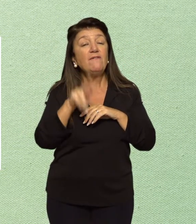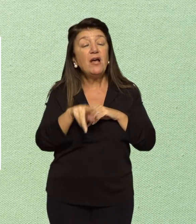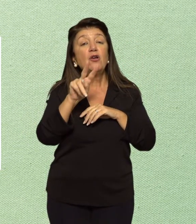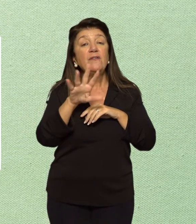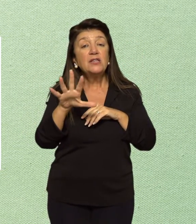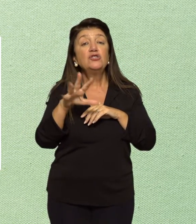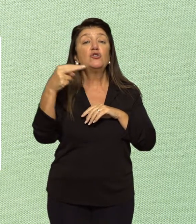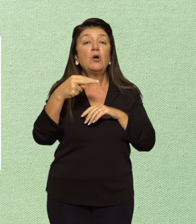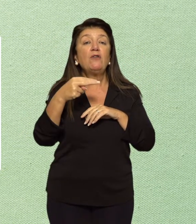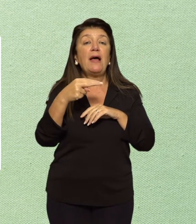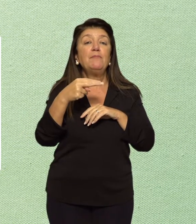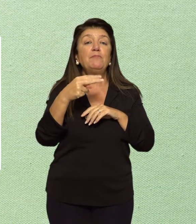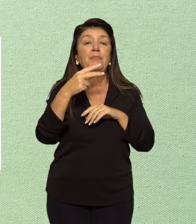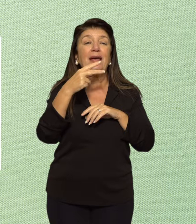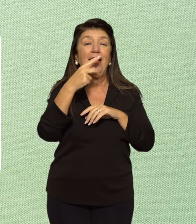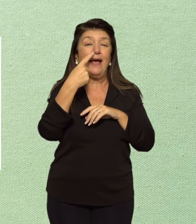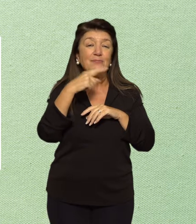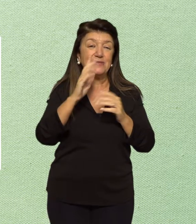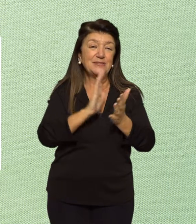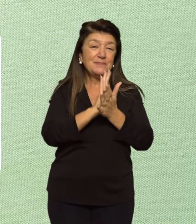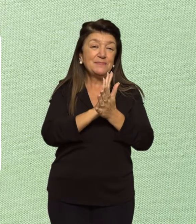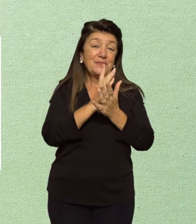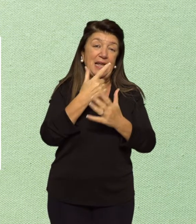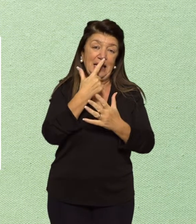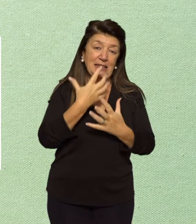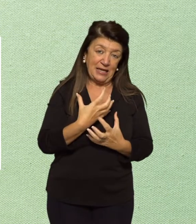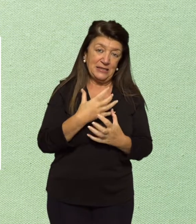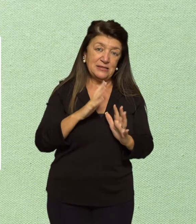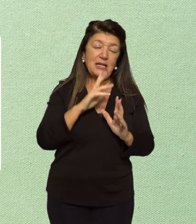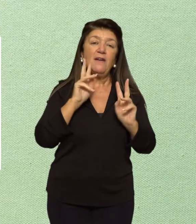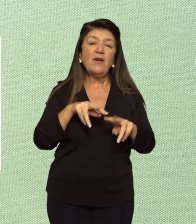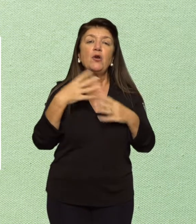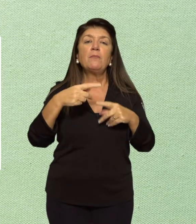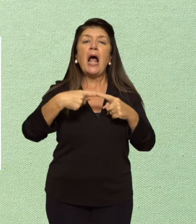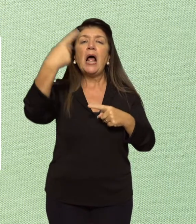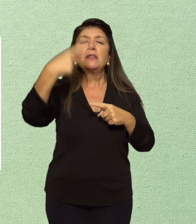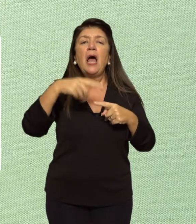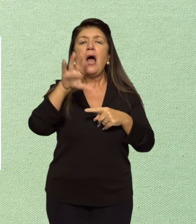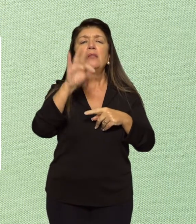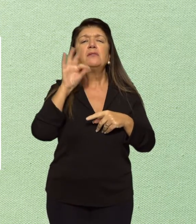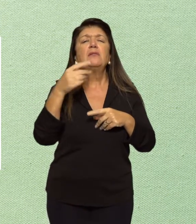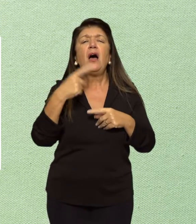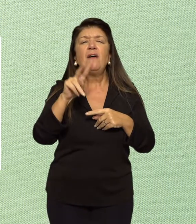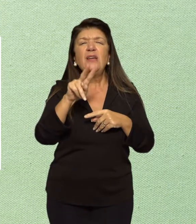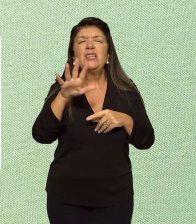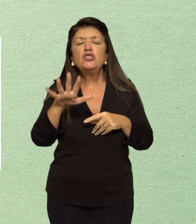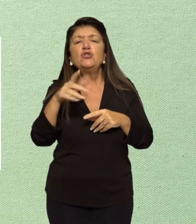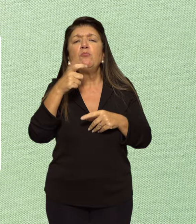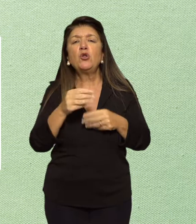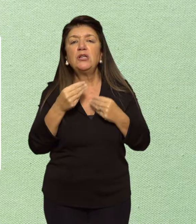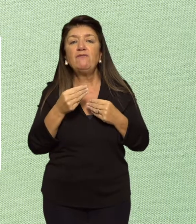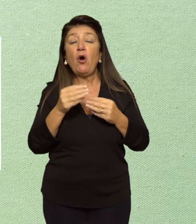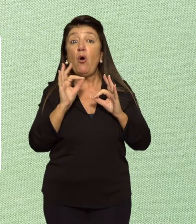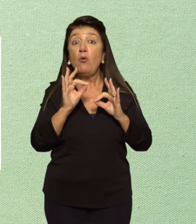ricorrenza, perché viene scelta questa data a commemorare l'omicidio di tre donne, tre attiviste